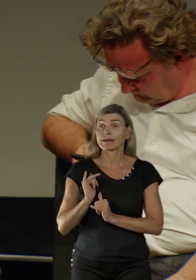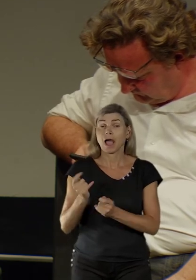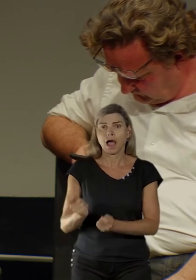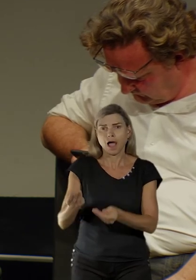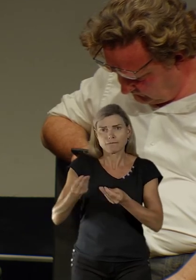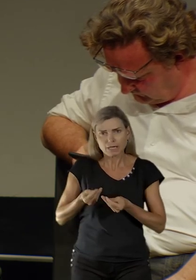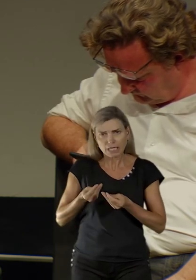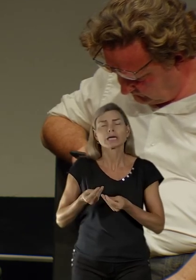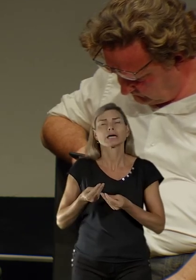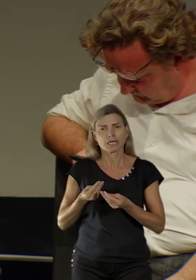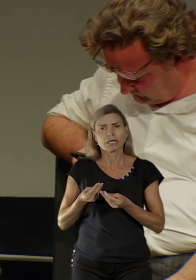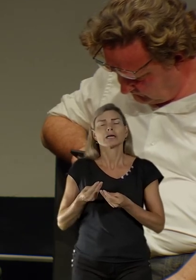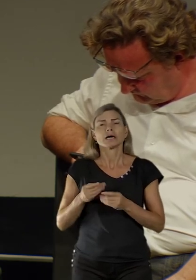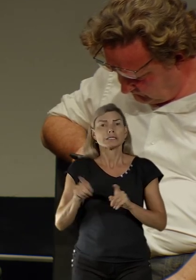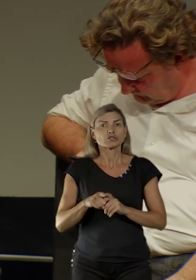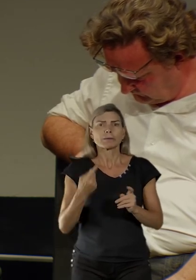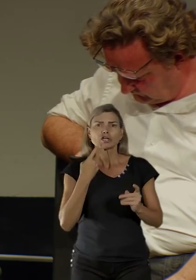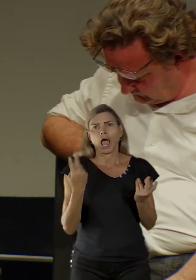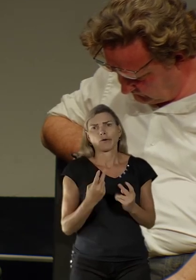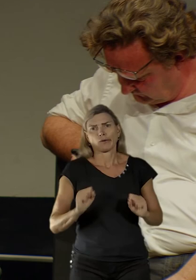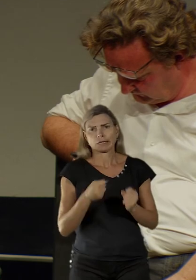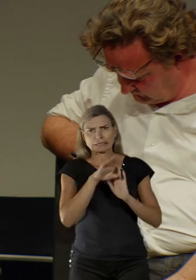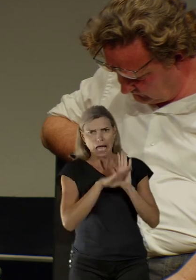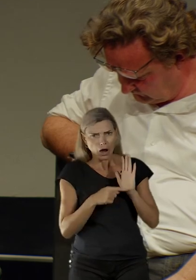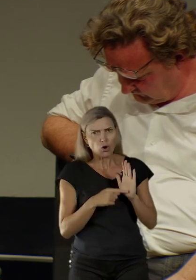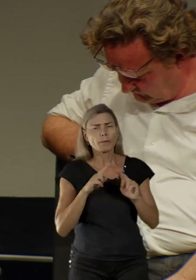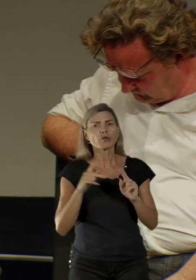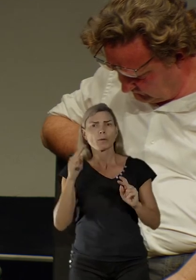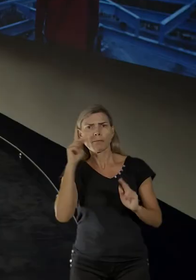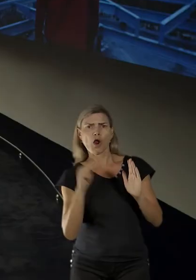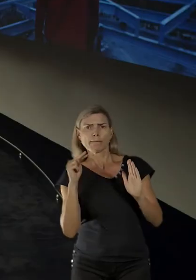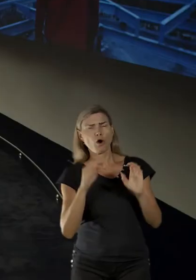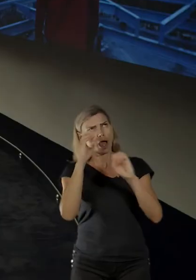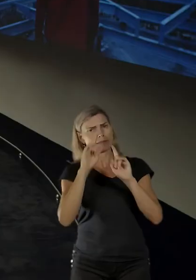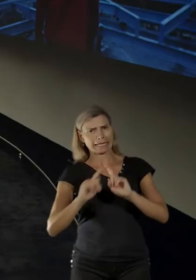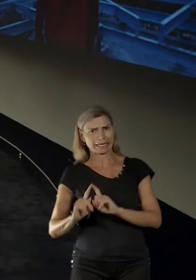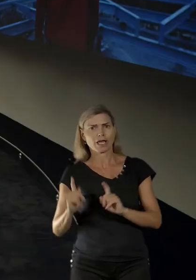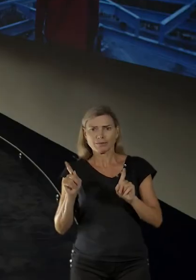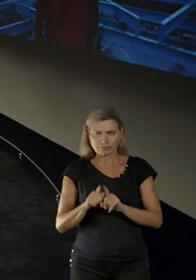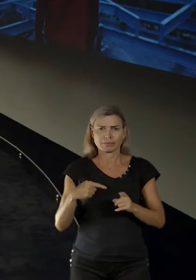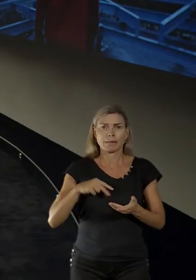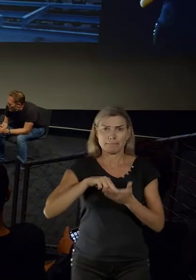usadit výklad tak, aby to nebylo zneužívané. S tím souhlasím. Jenom na to taky trochu napjatě čekám.